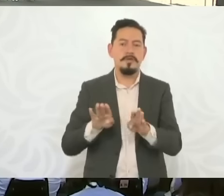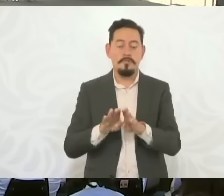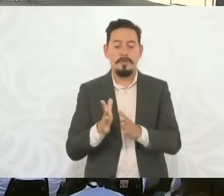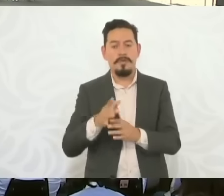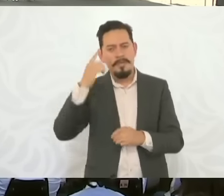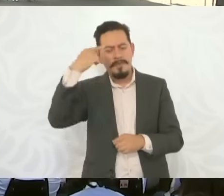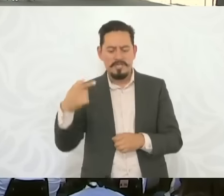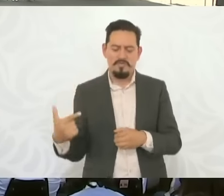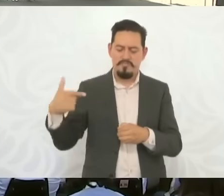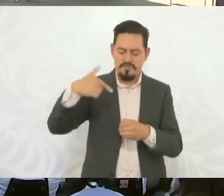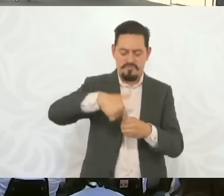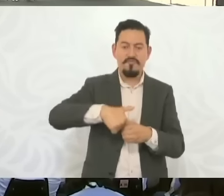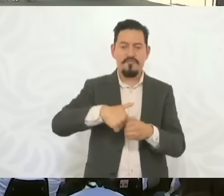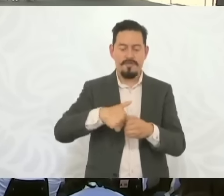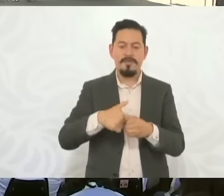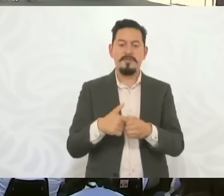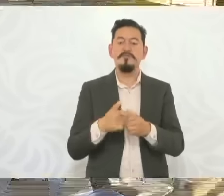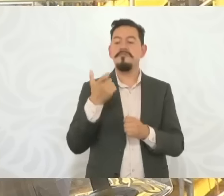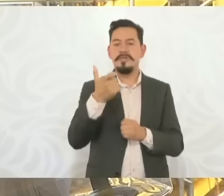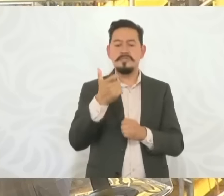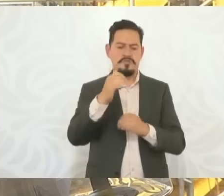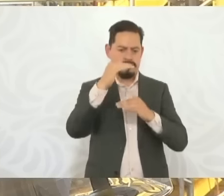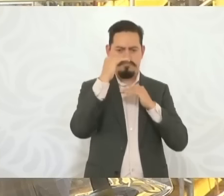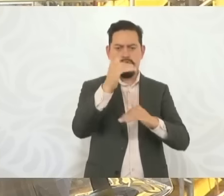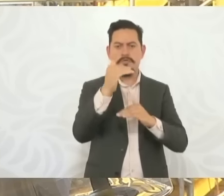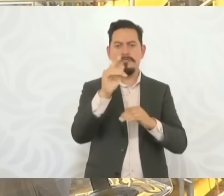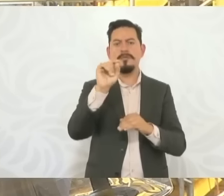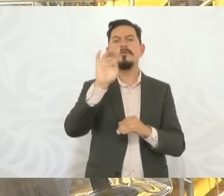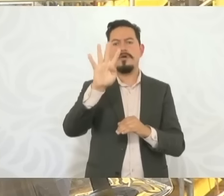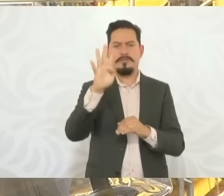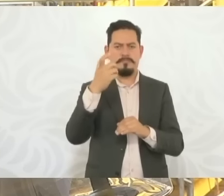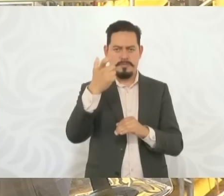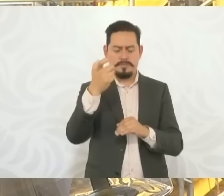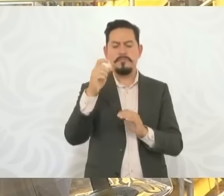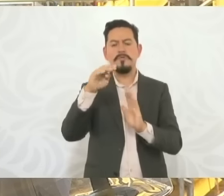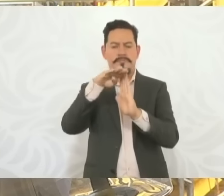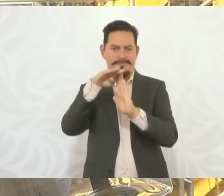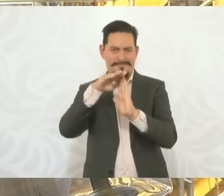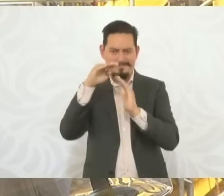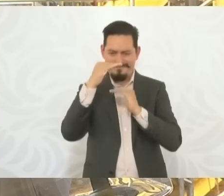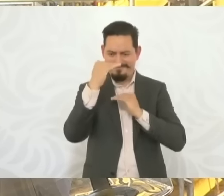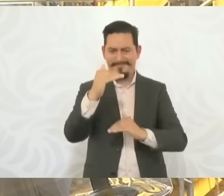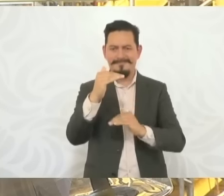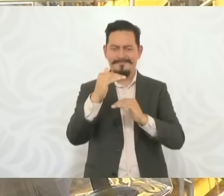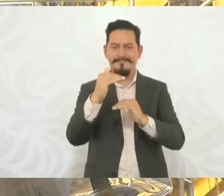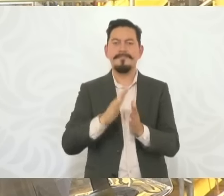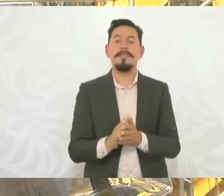gasolinas regular por debajo de los 24 pesos por litro, con la cual protegemos también la economía